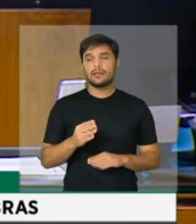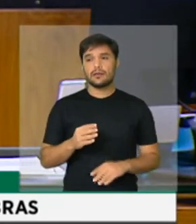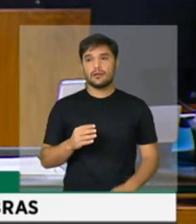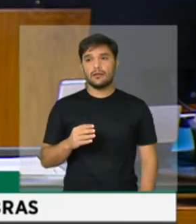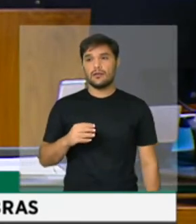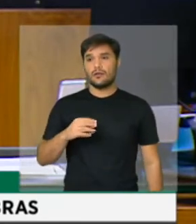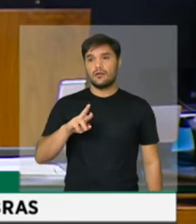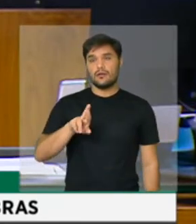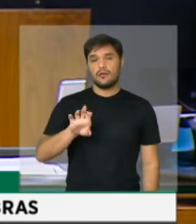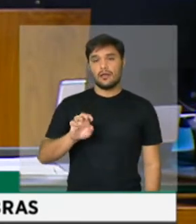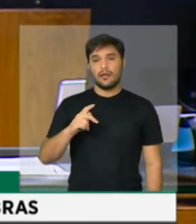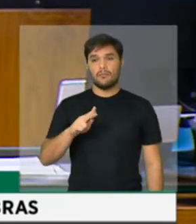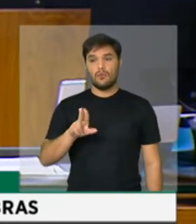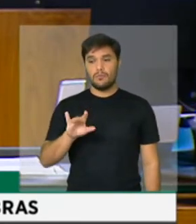O. COMO ORIENTA REPUBLICANOS, DEPUTADO VINICIUS? O SENHOR